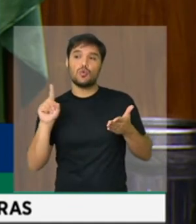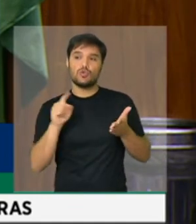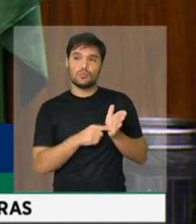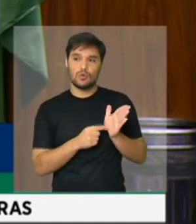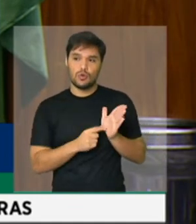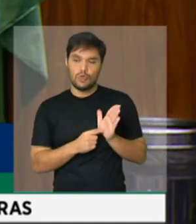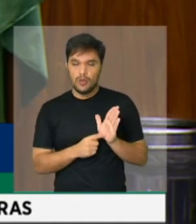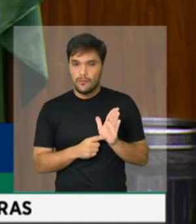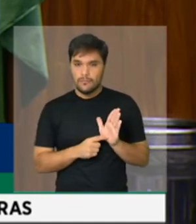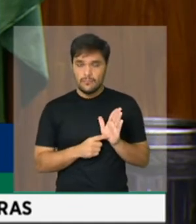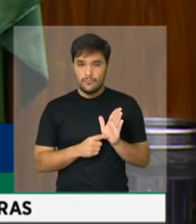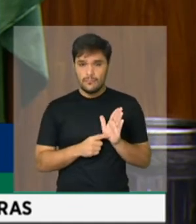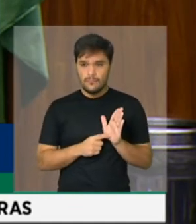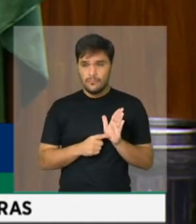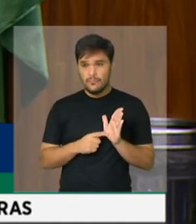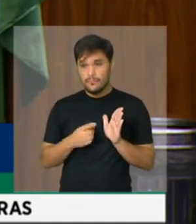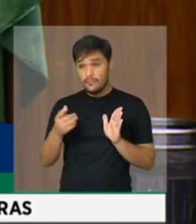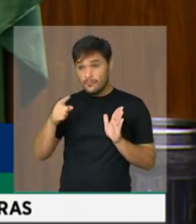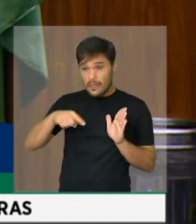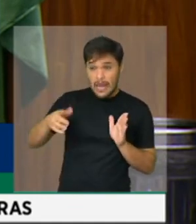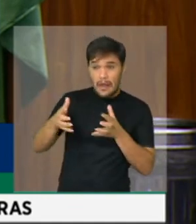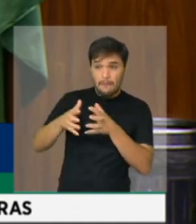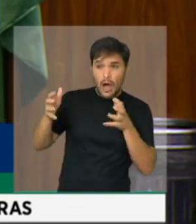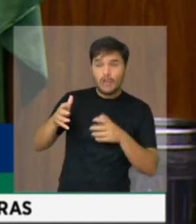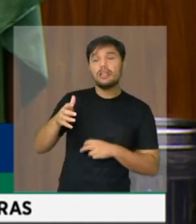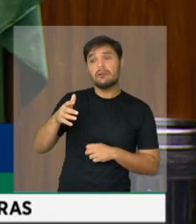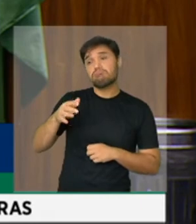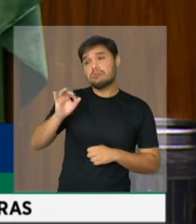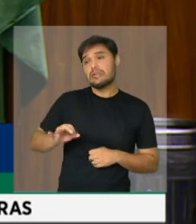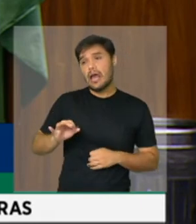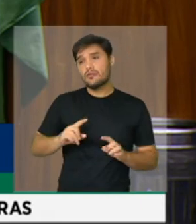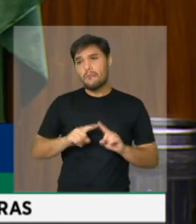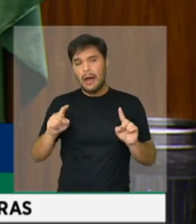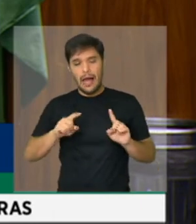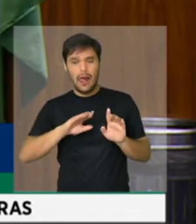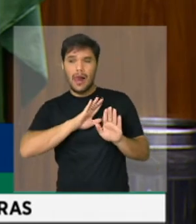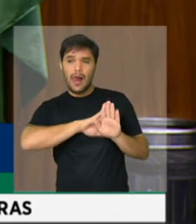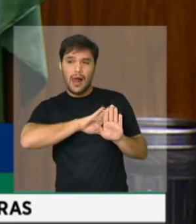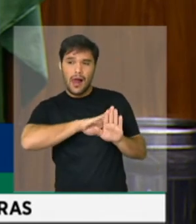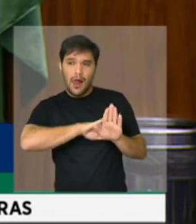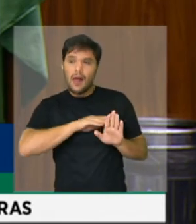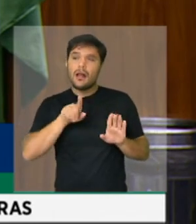PRIVADA NO RELATÓRIO FINAL! LEGÍTIMOS MUITOS DELES. MUITO DELES LEGÍTIMOS. E POR TRÁS DE MUITA DES LEGITIMIDADE TEM